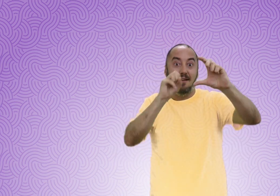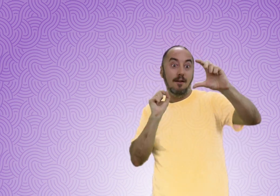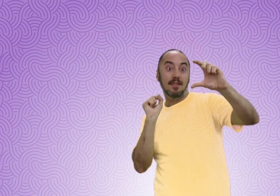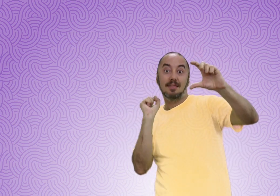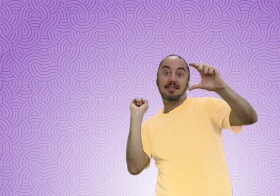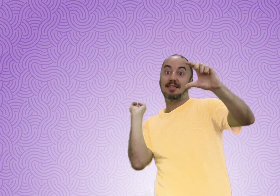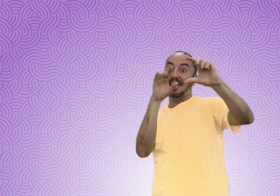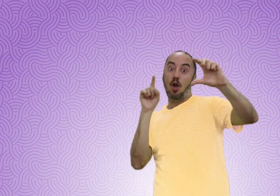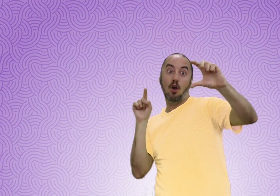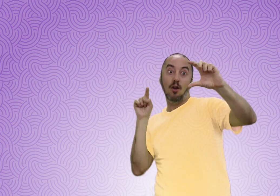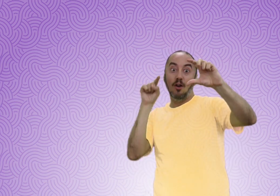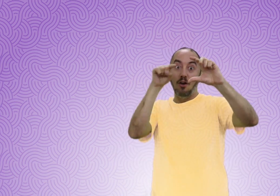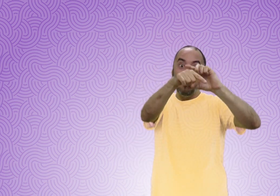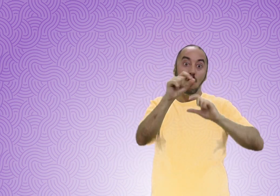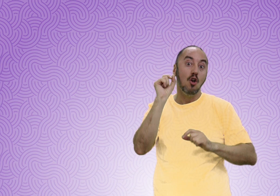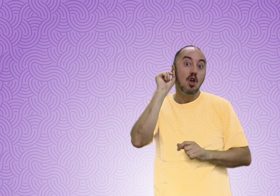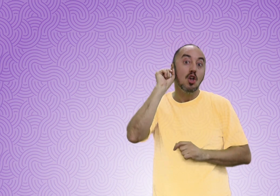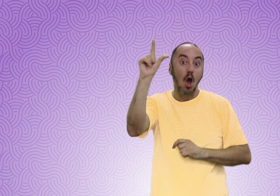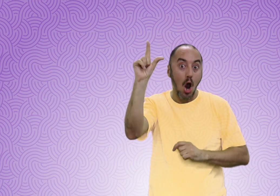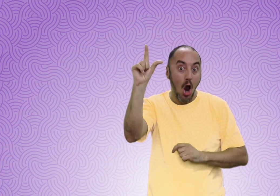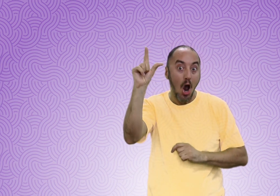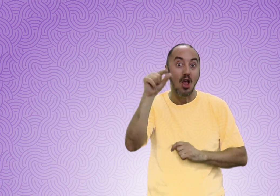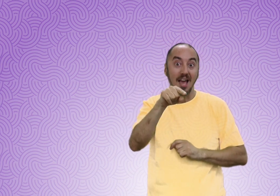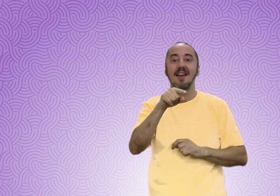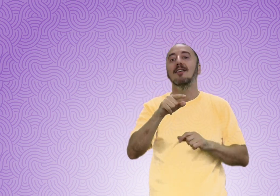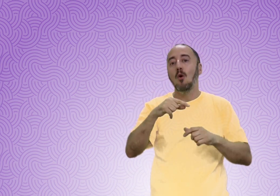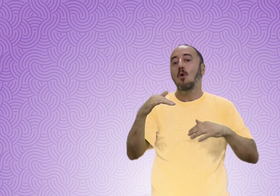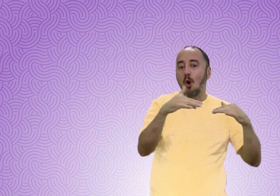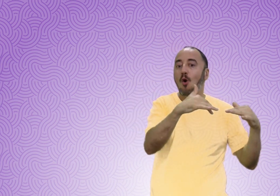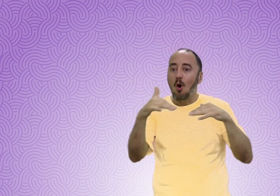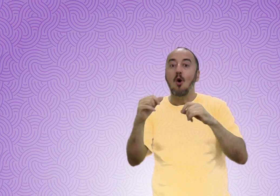El objetivo es hacer atravesar el pato por el aro: eso es un tanto.